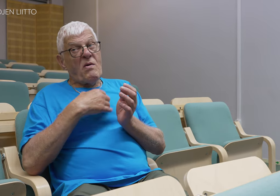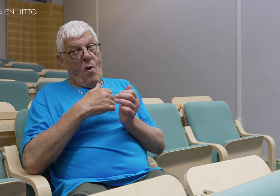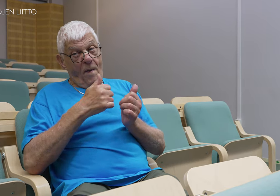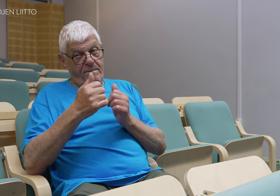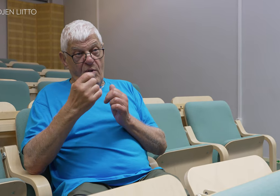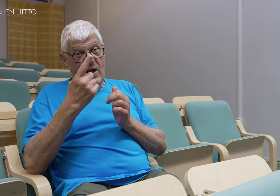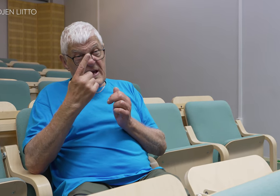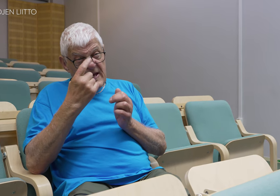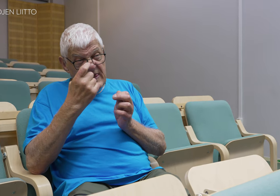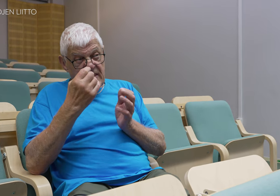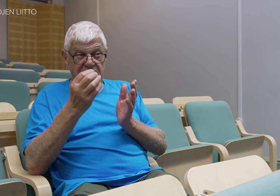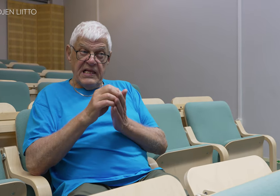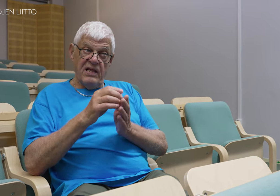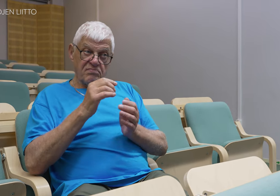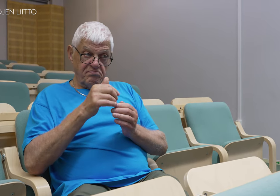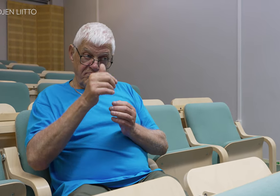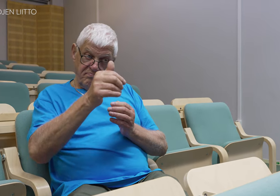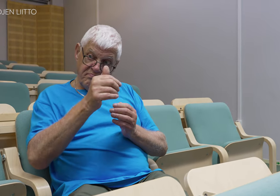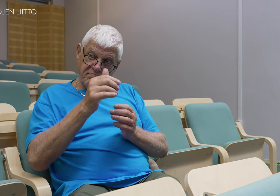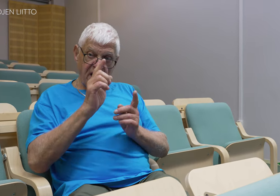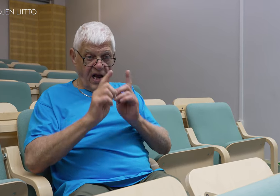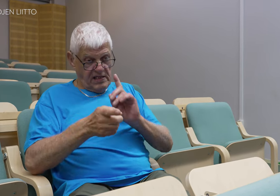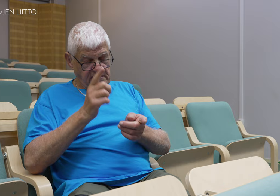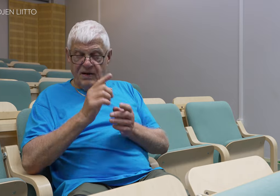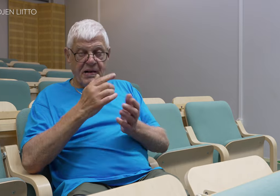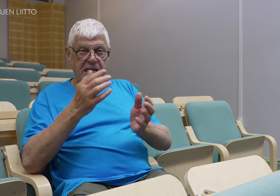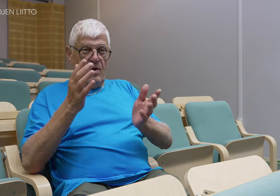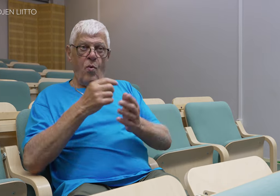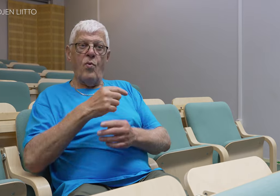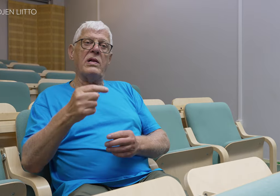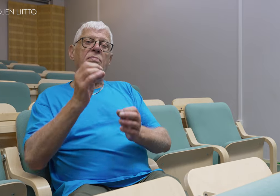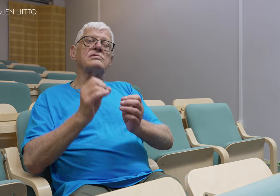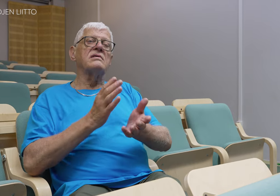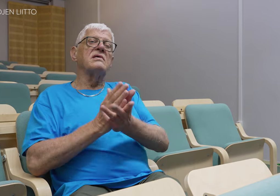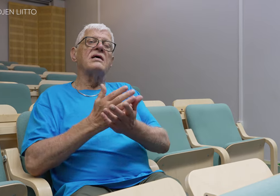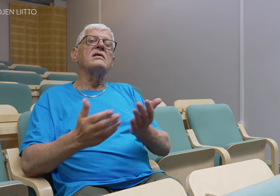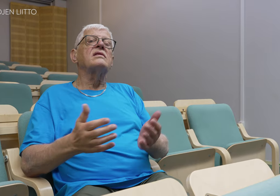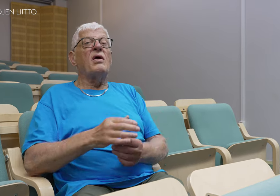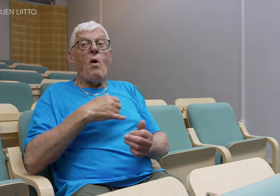Ehkä meillä on vielä yksi tapaaminen edessämme, - mutta mitään varmuutta siitä ei ole.